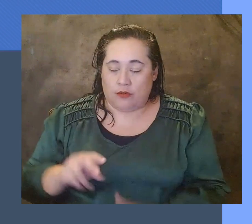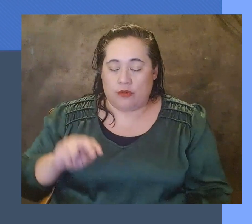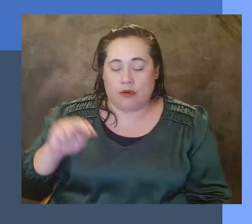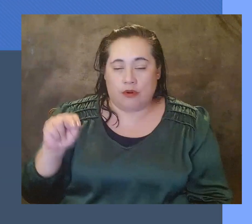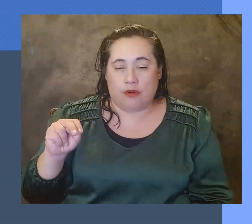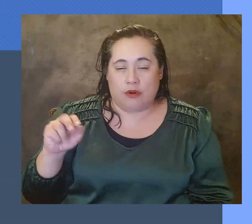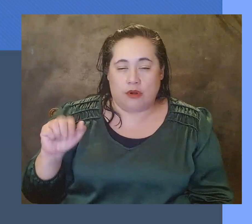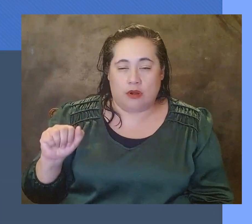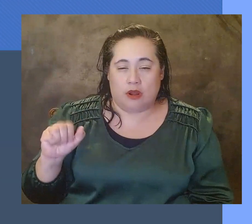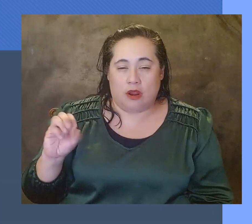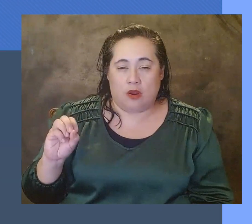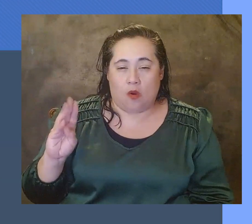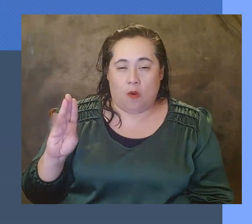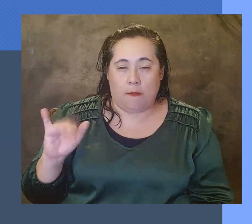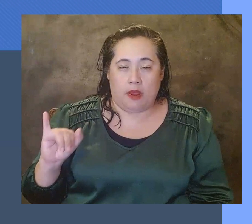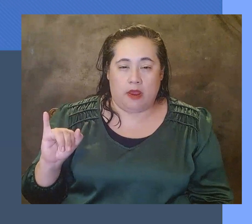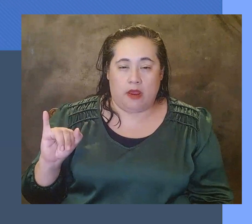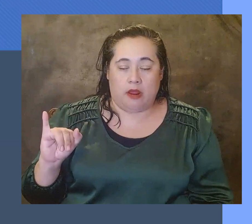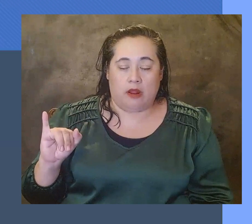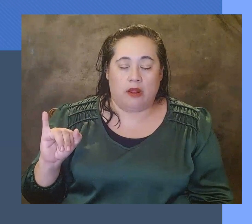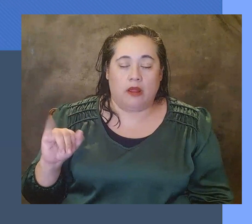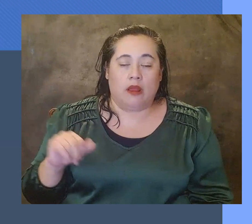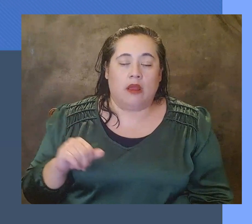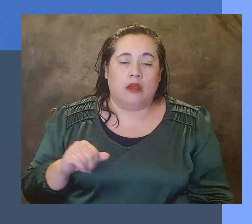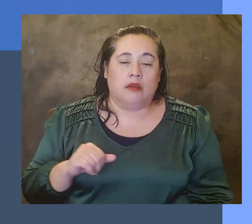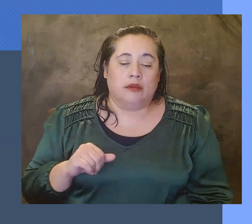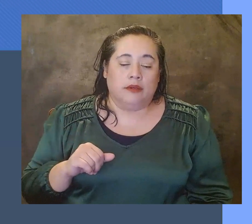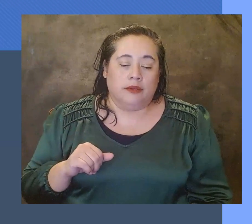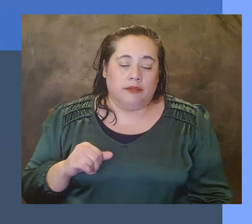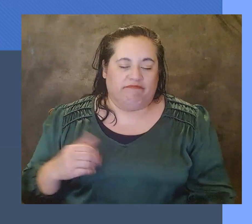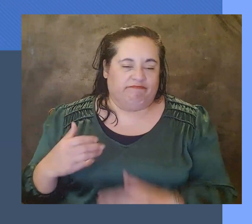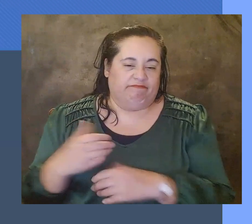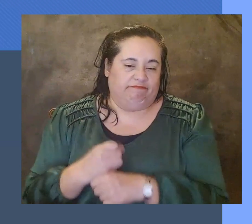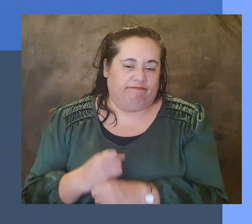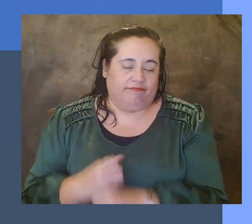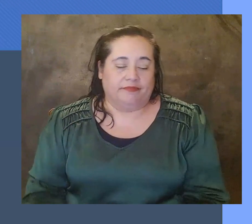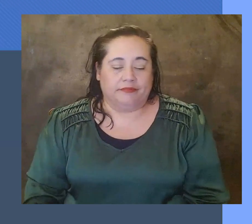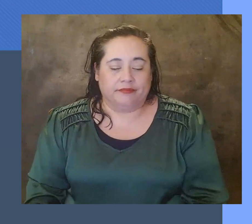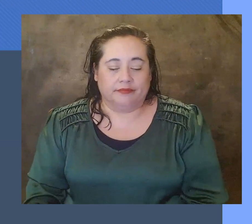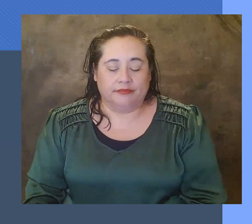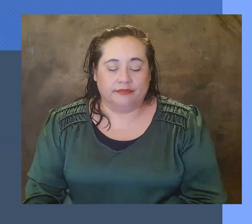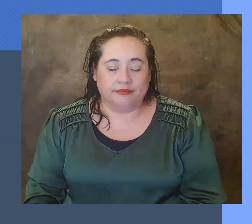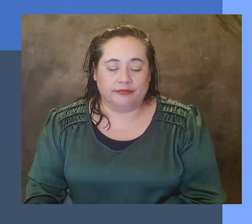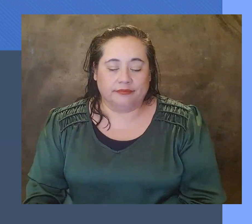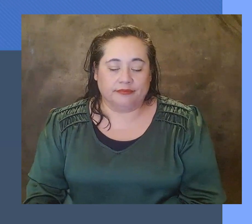The National Alliance of Black Interpreters, o cómo se conoce por NAOBI